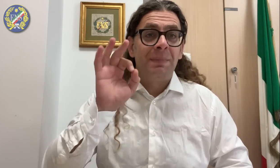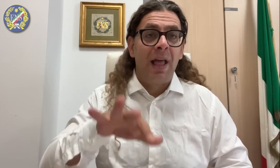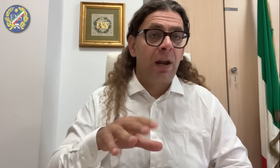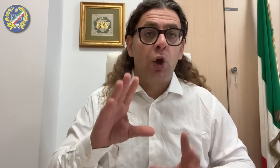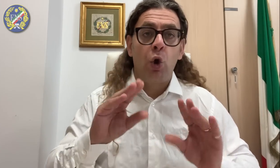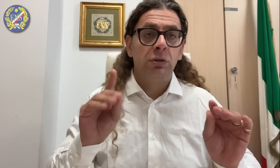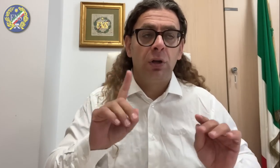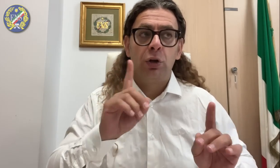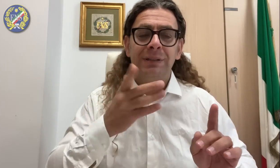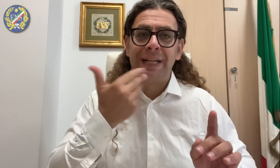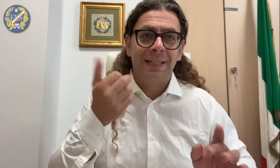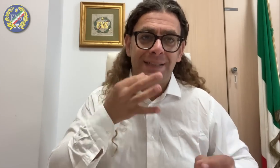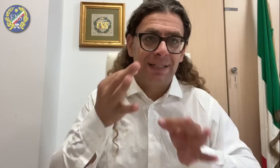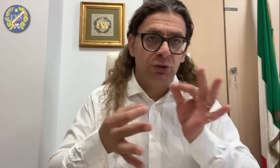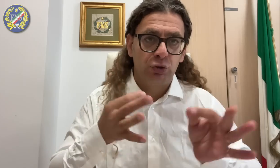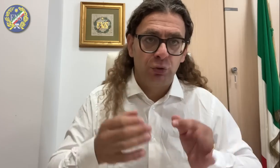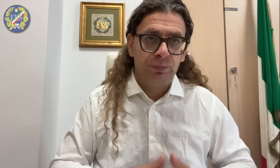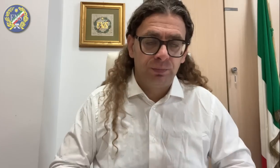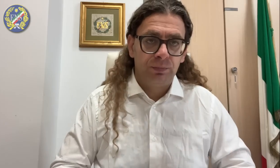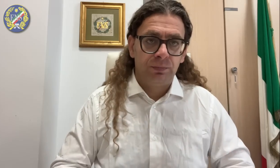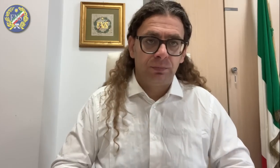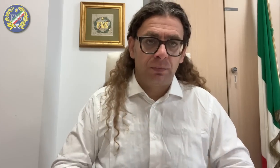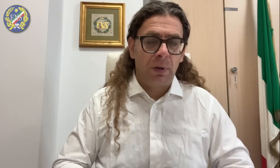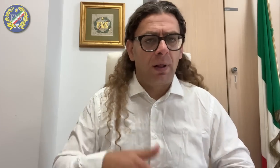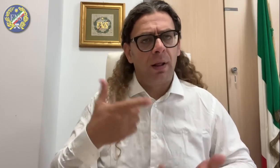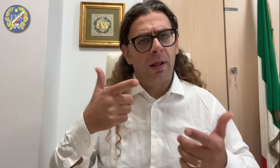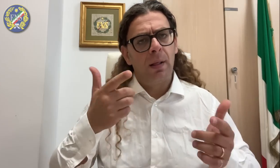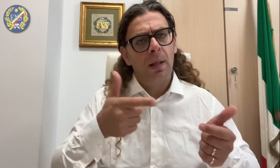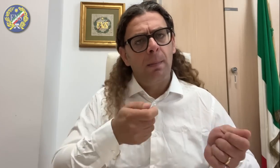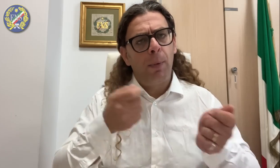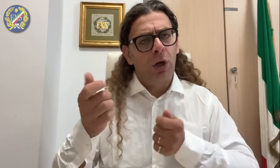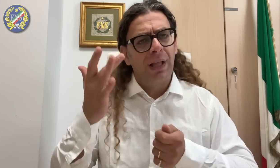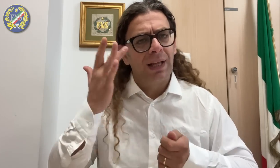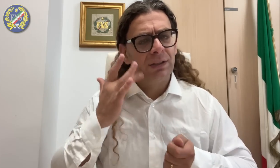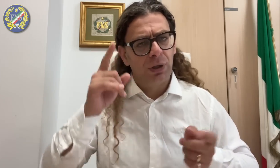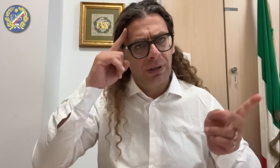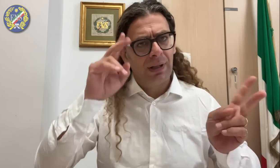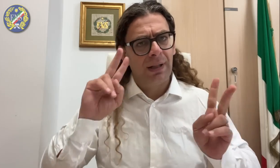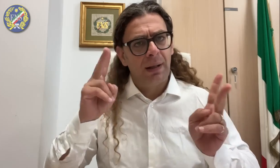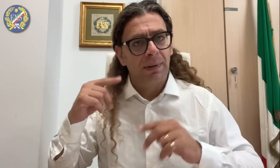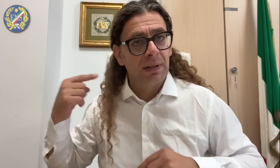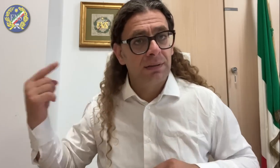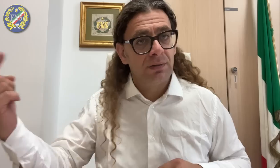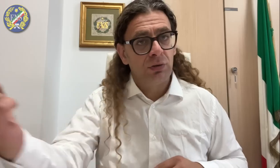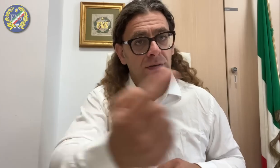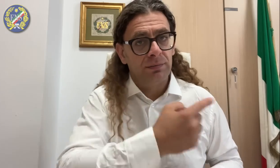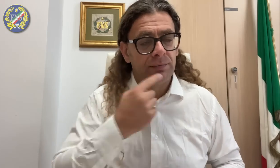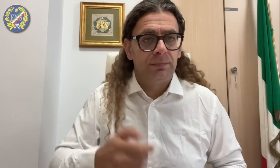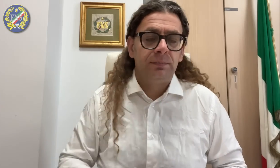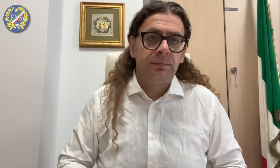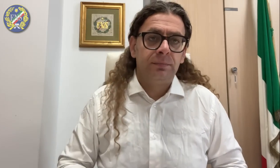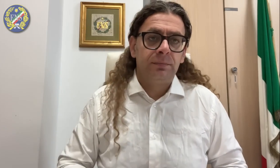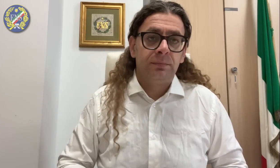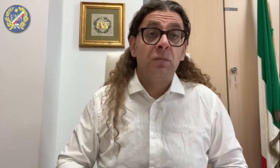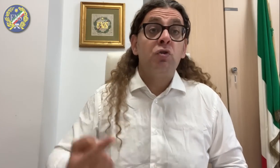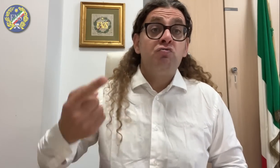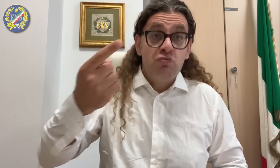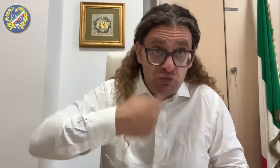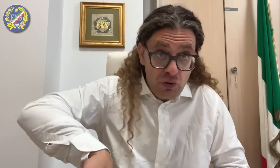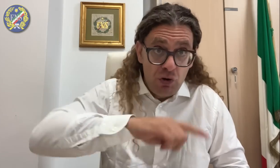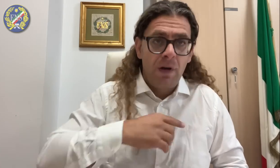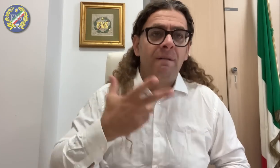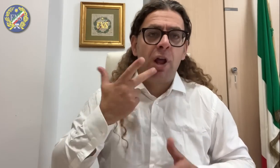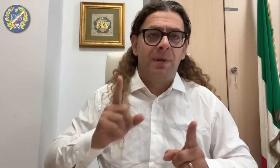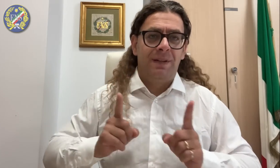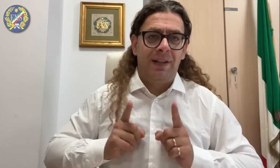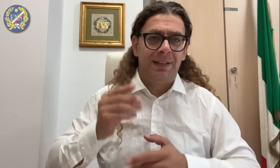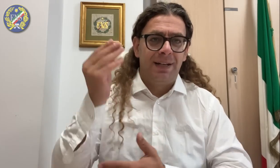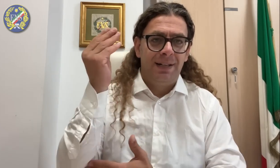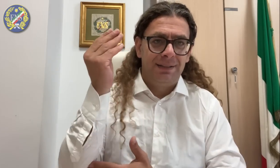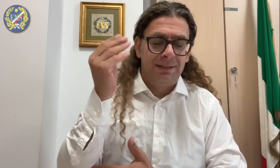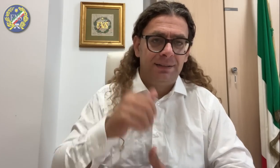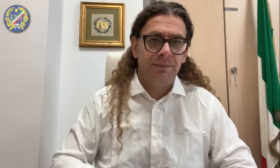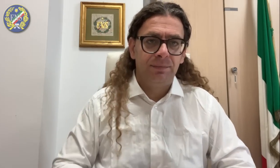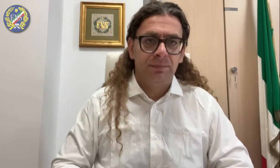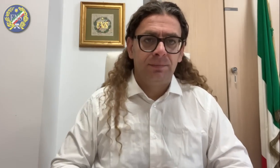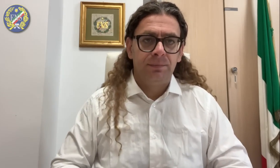Non seminate cose senza senso. Il rischio è che ci sia una errata interpretazione della realtà. Noi vogliamo difendere l’ENS.